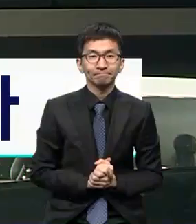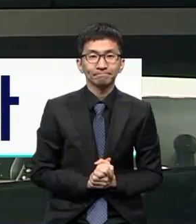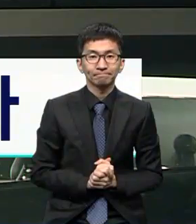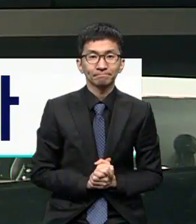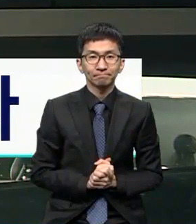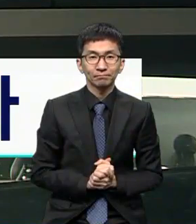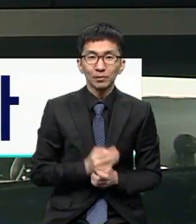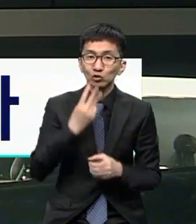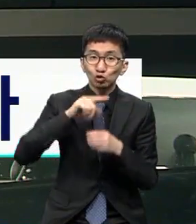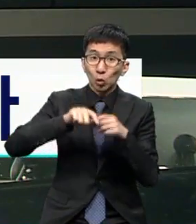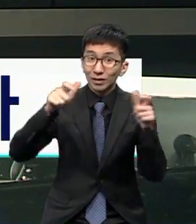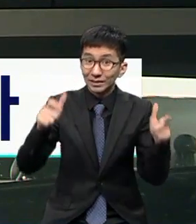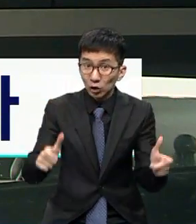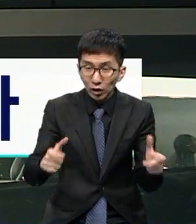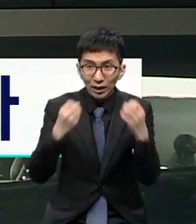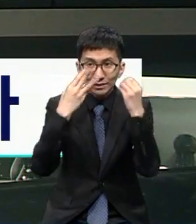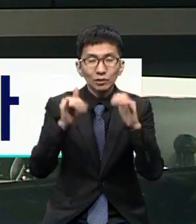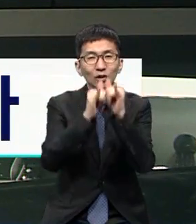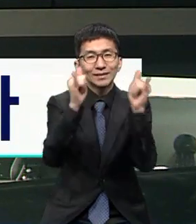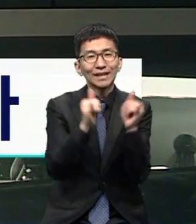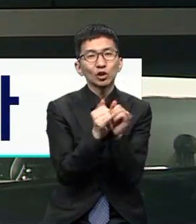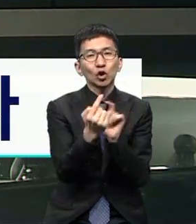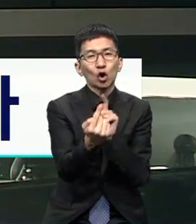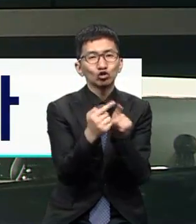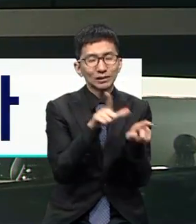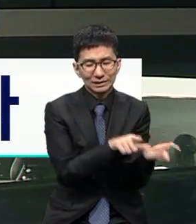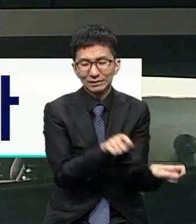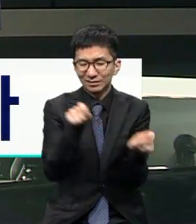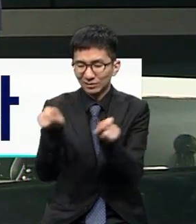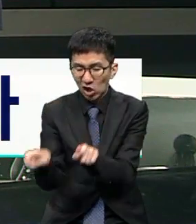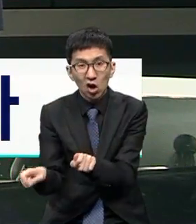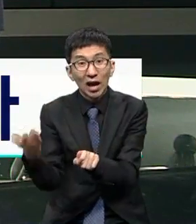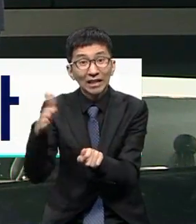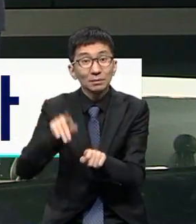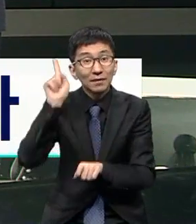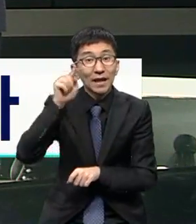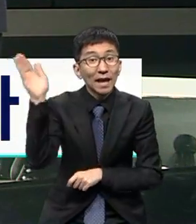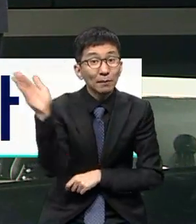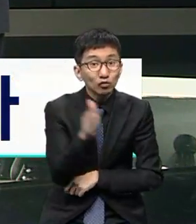(앵커) 수도권에서 새로운 거리 두기는 미뤄졌지만 내일부터 백신을 맞은